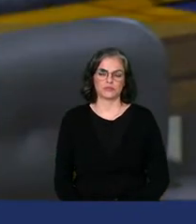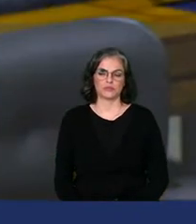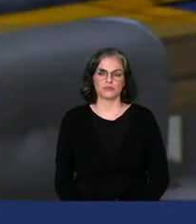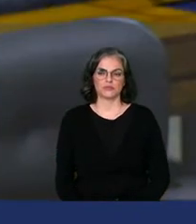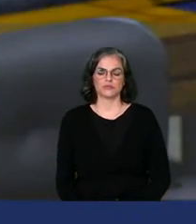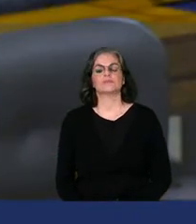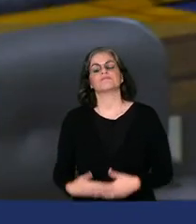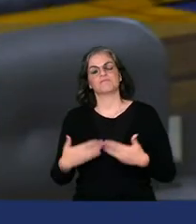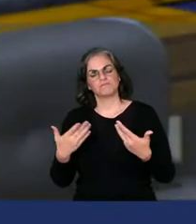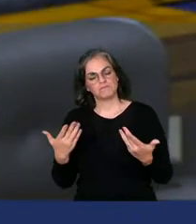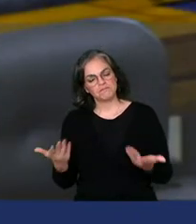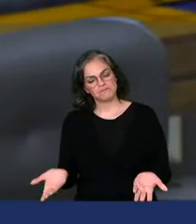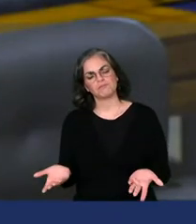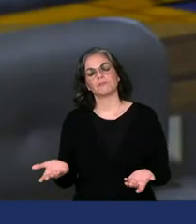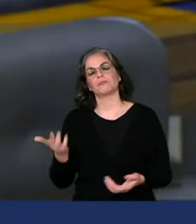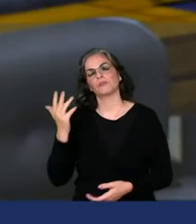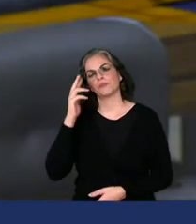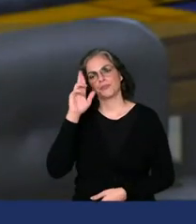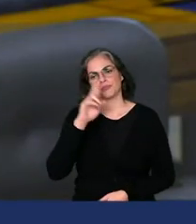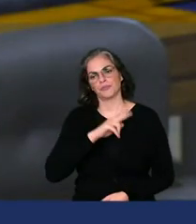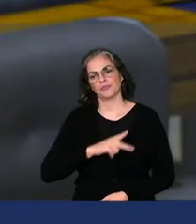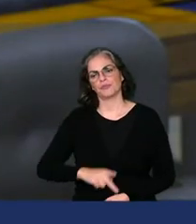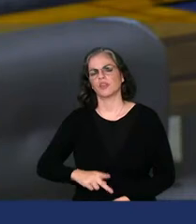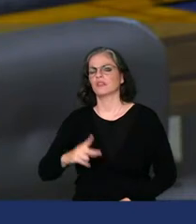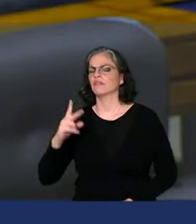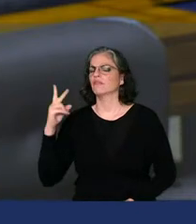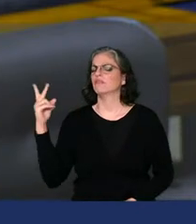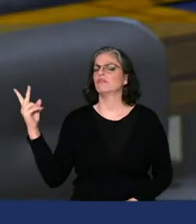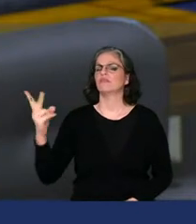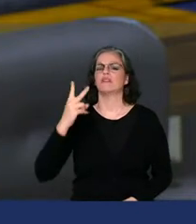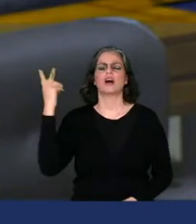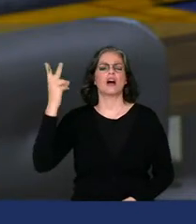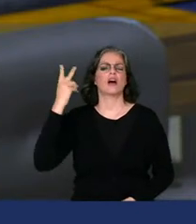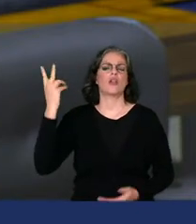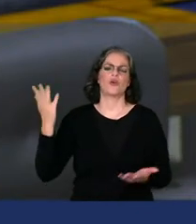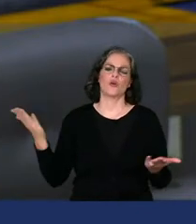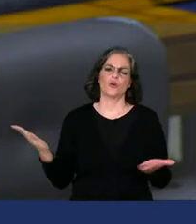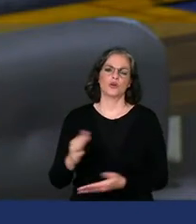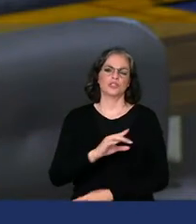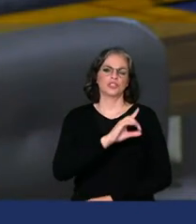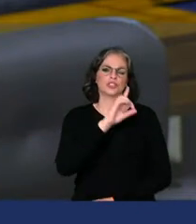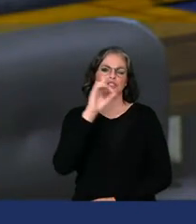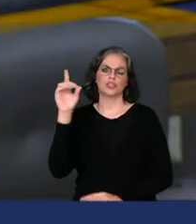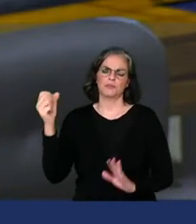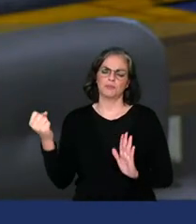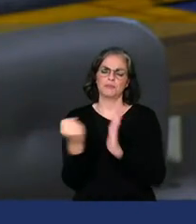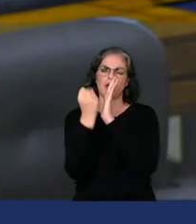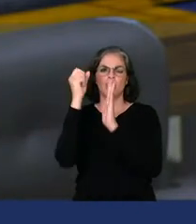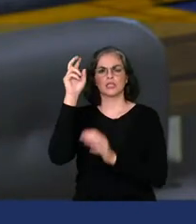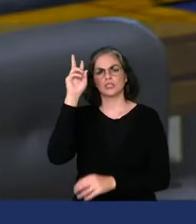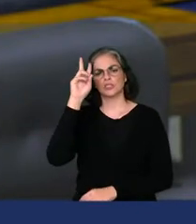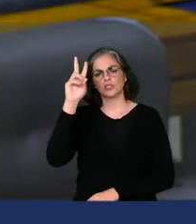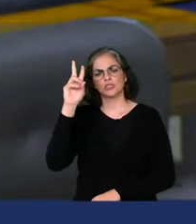[DEPUTADA]: SENHOR PRESIDENTE, QUERO APENAS VALORIZAR O DIA DE HOJE, UM DIA HISTÓRICO, SIMBÓLICO PARA A CULTURA BRASILEIRA. A